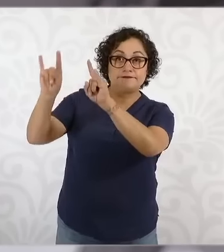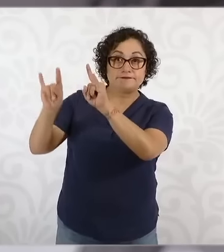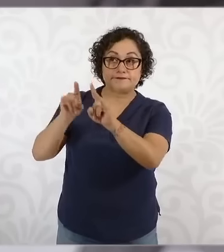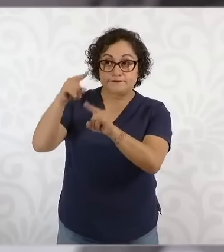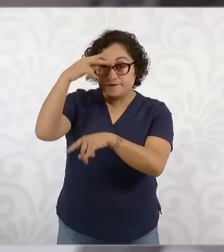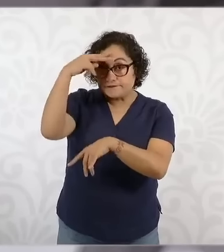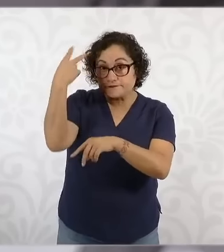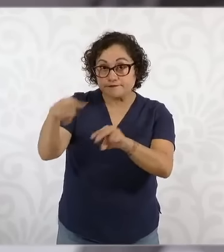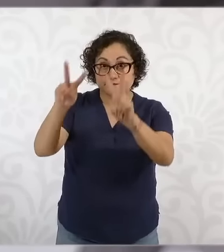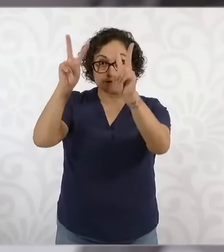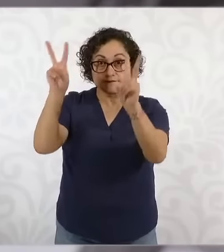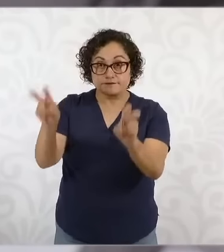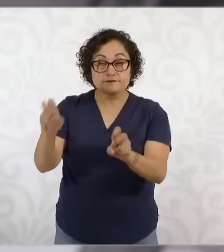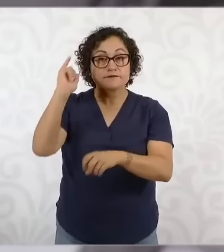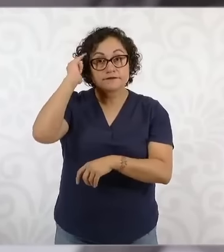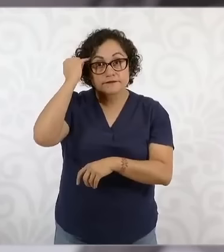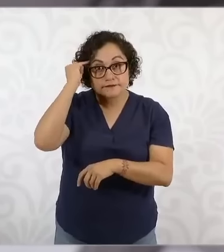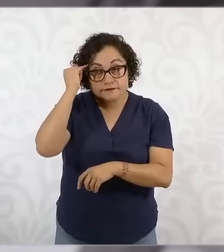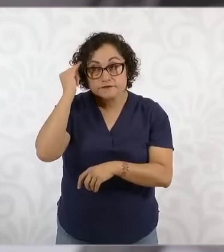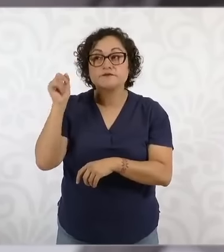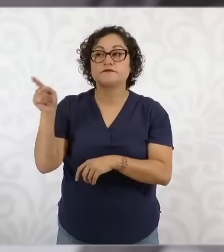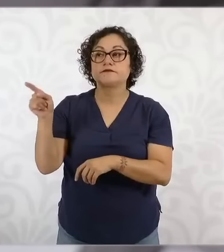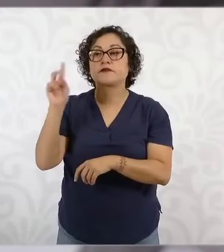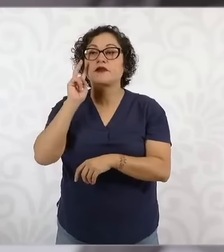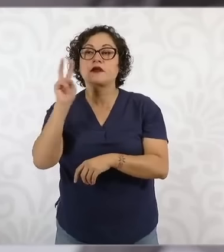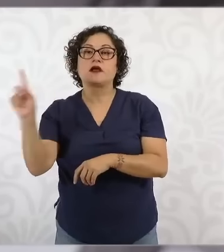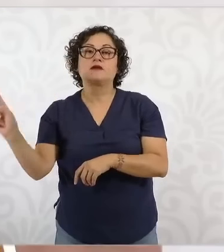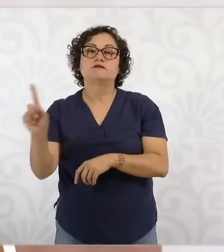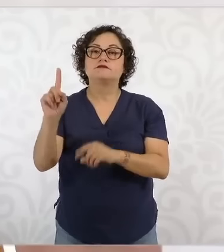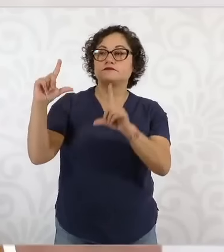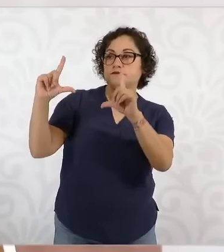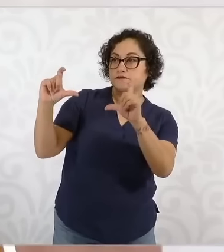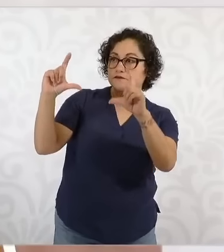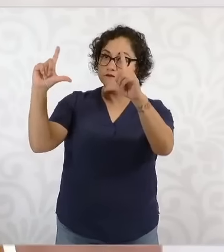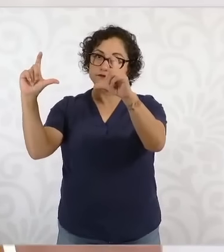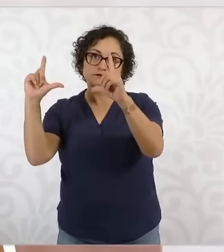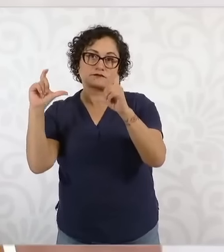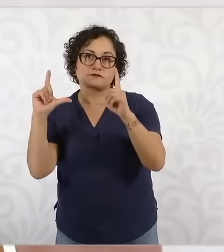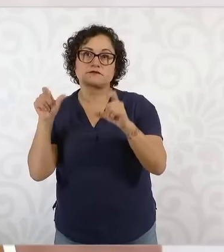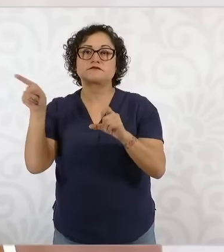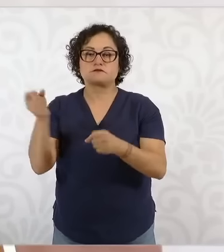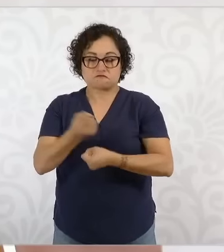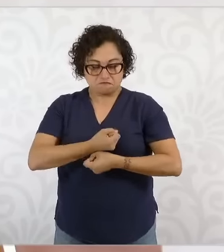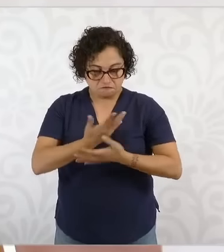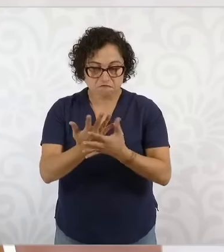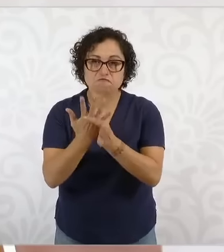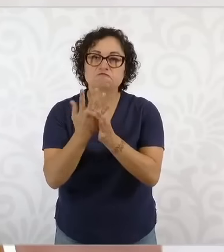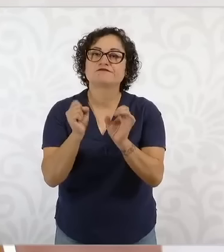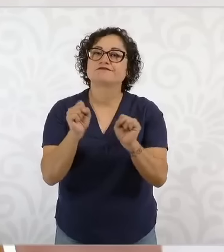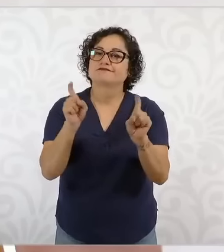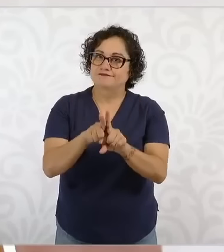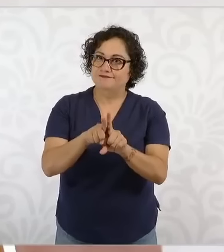de pueblos originarios y ahí se toma una foto y hace algunas declaraciones también en ese sentido